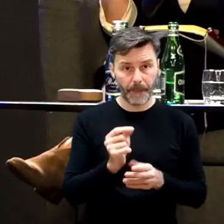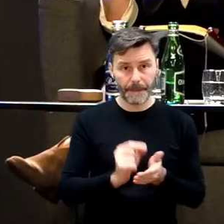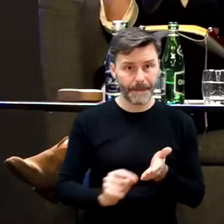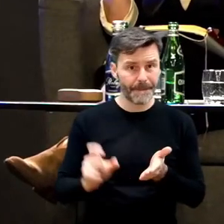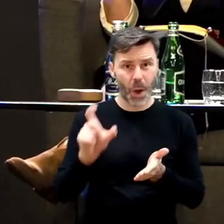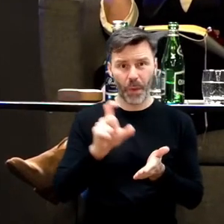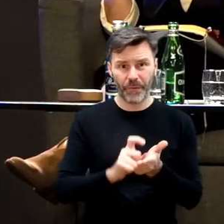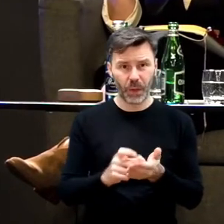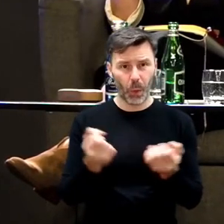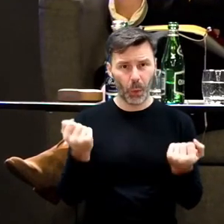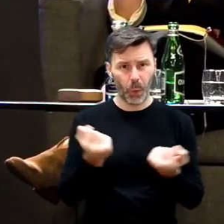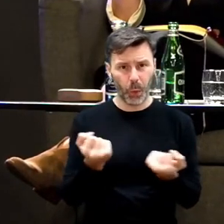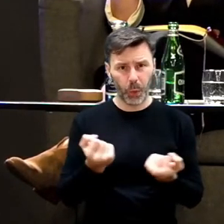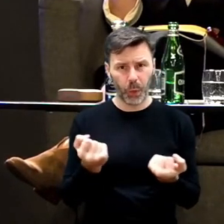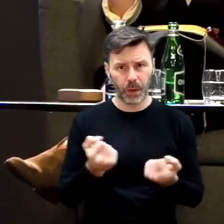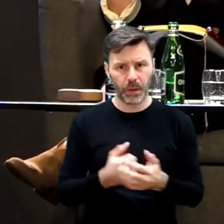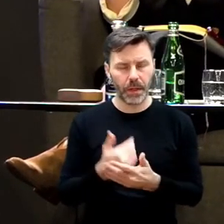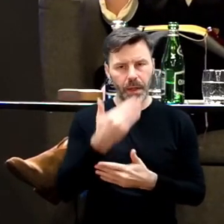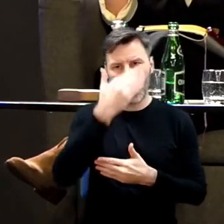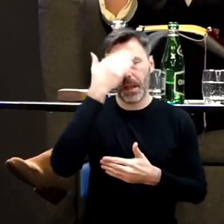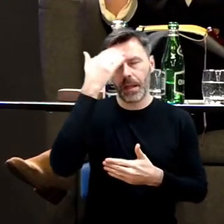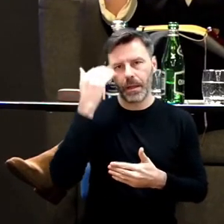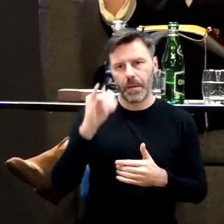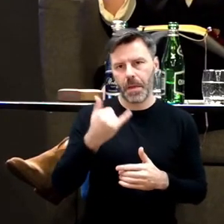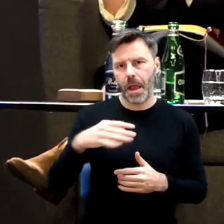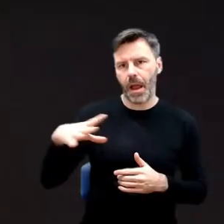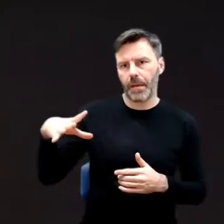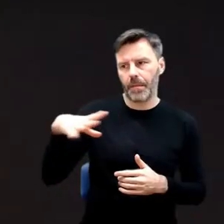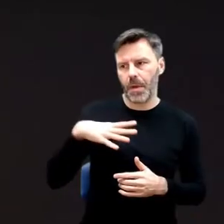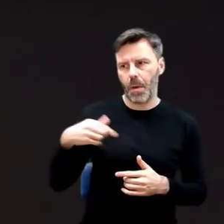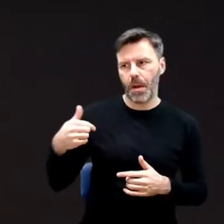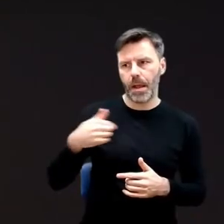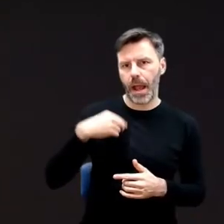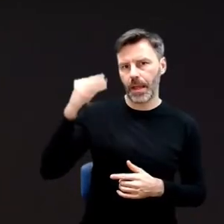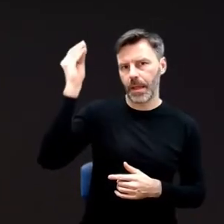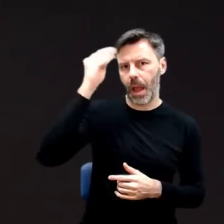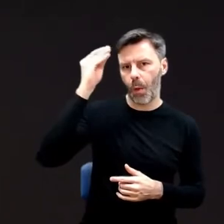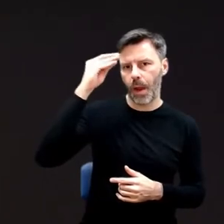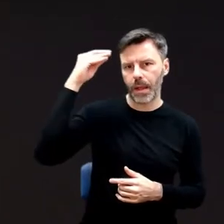Ja nie wiem, jak było. Ja jestem naukowczynią, żeby się na ten temat wypowiedzieć, musiałabym to zbadać.